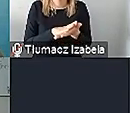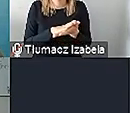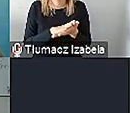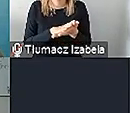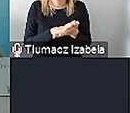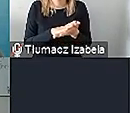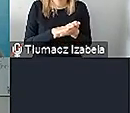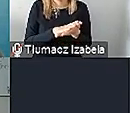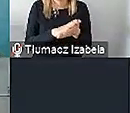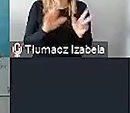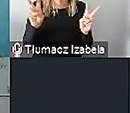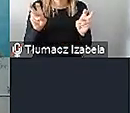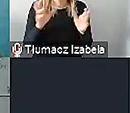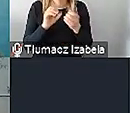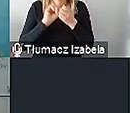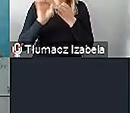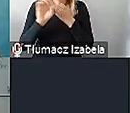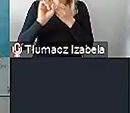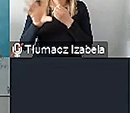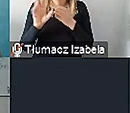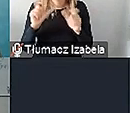w którym wysyłamy, co się w projekcie dzieje.